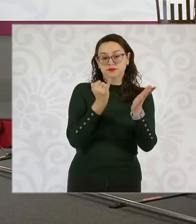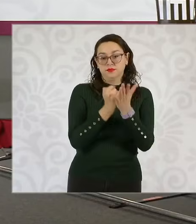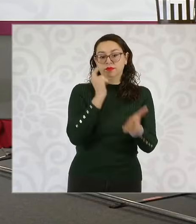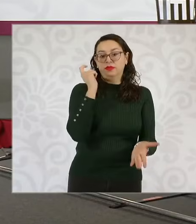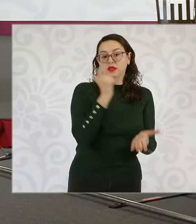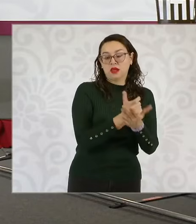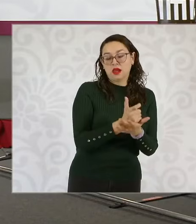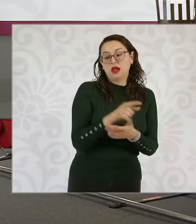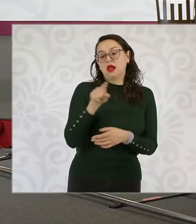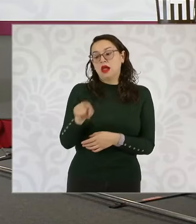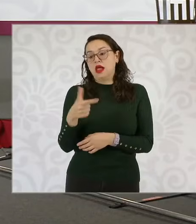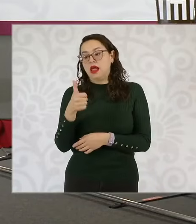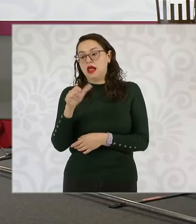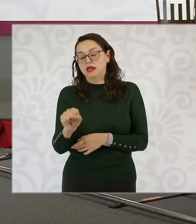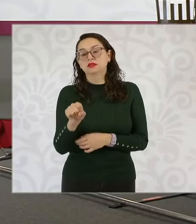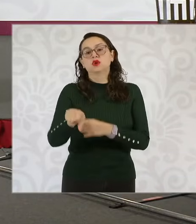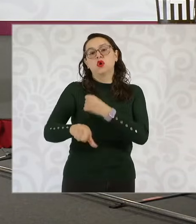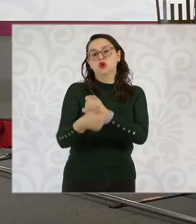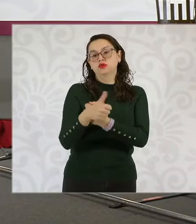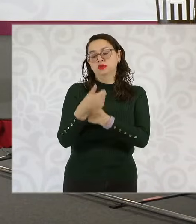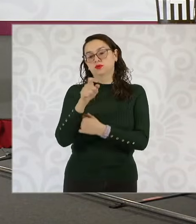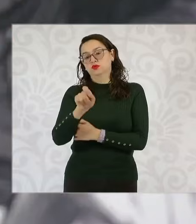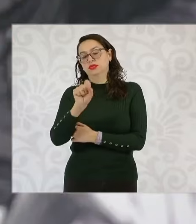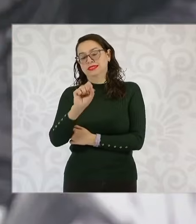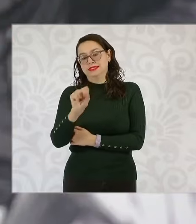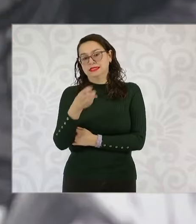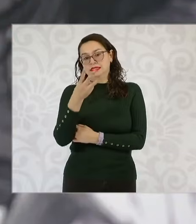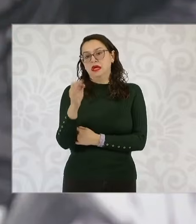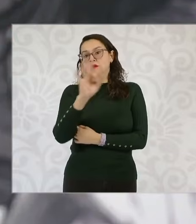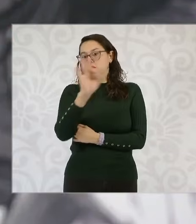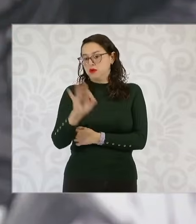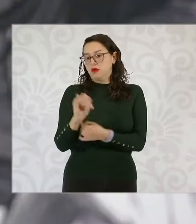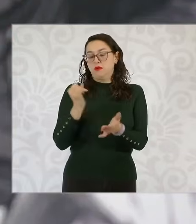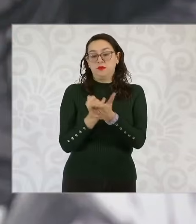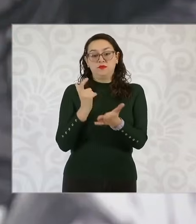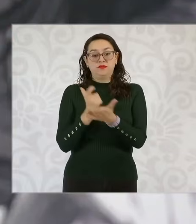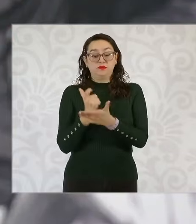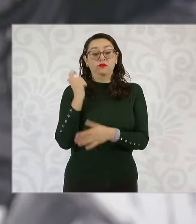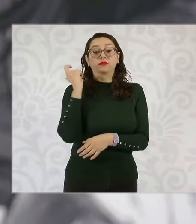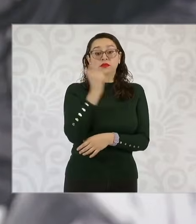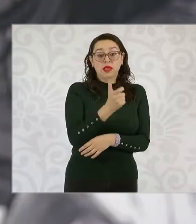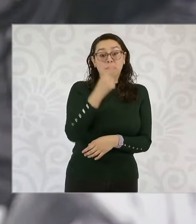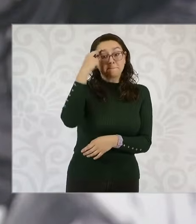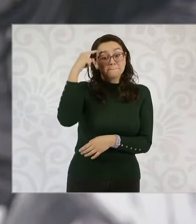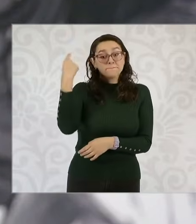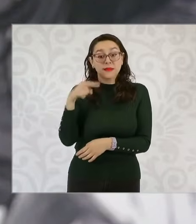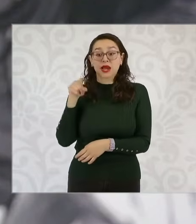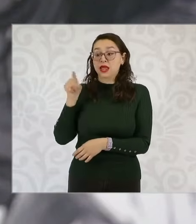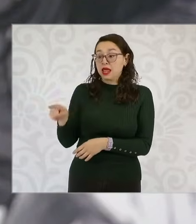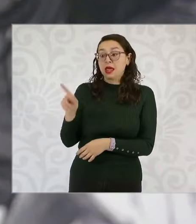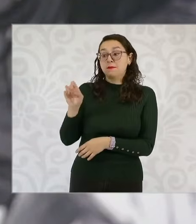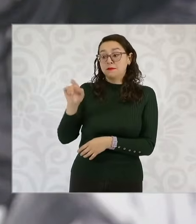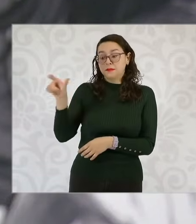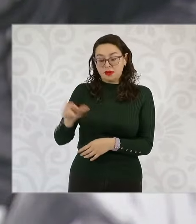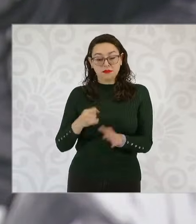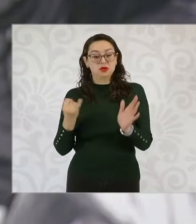gas no asociado con el objetivo de que Pemex con un tenga cuente con un régimen justo que permita